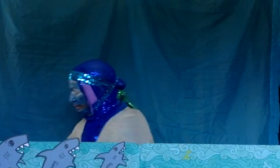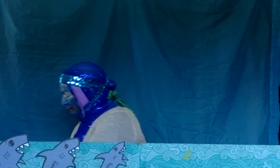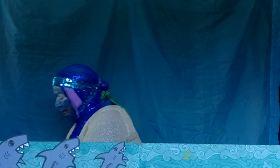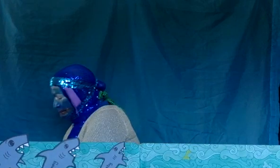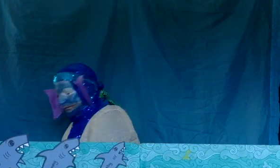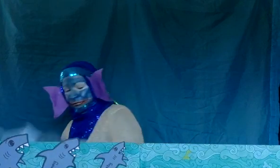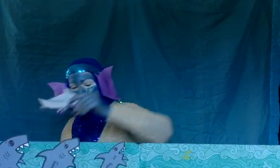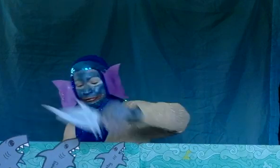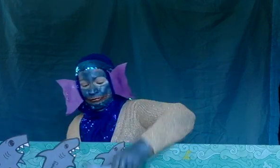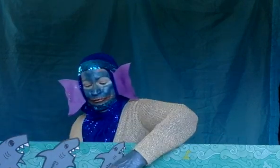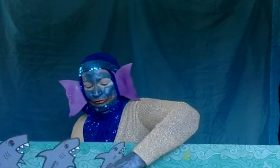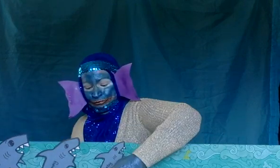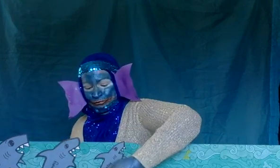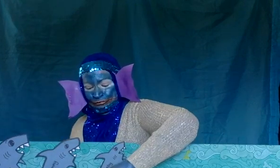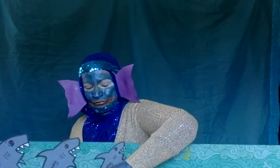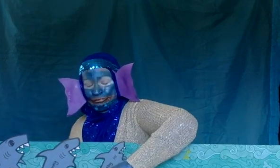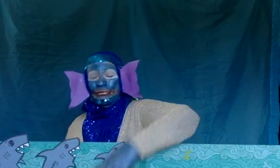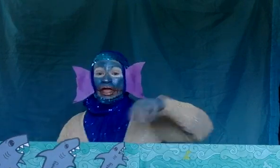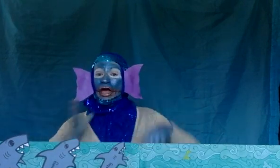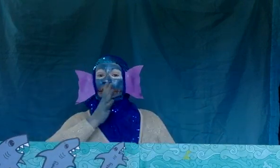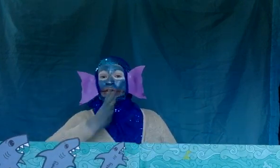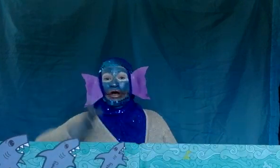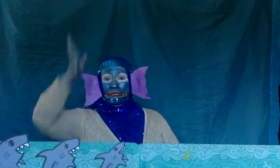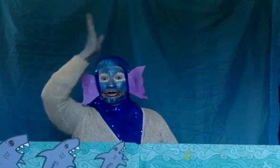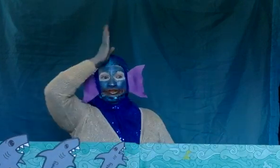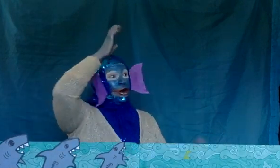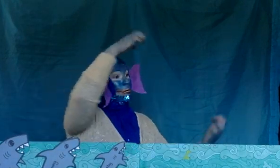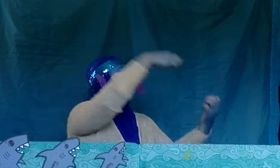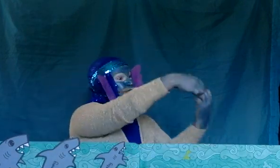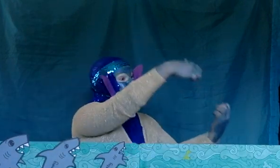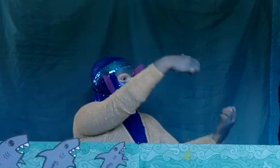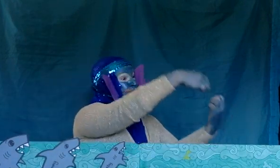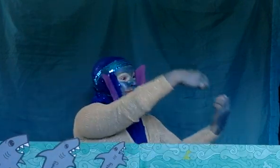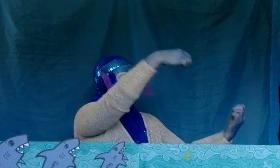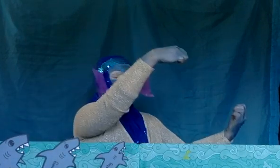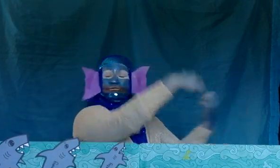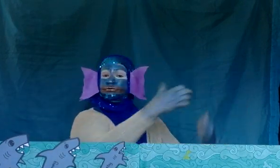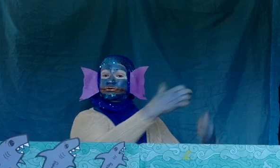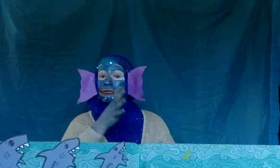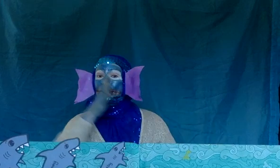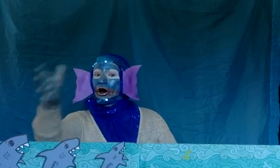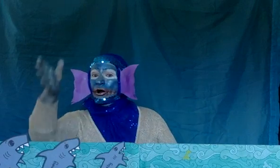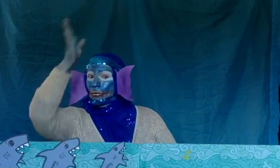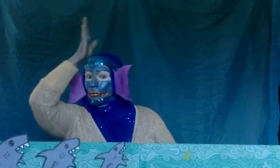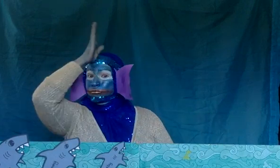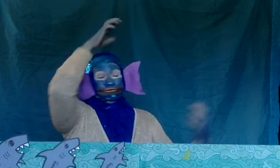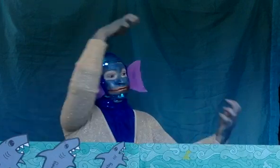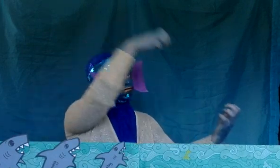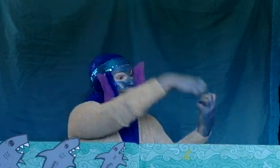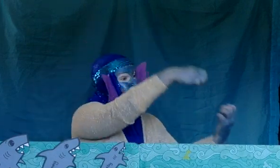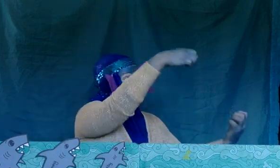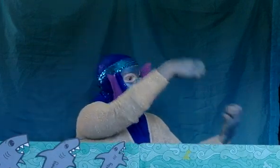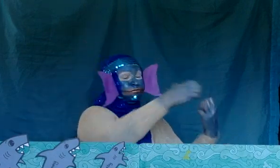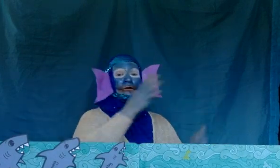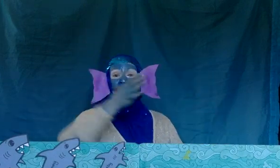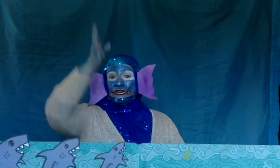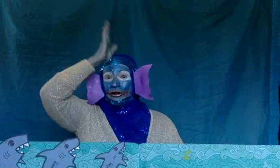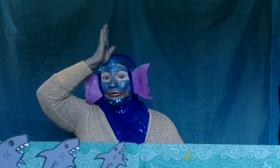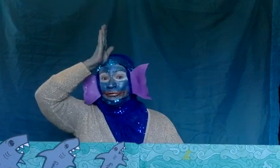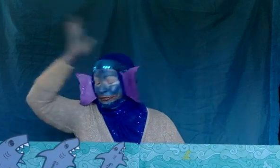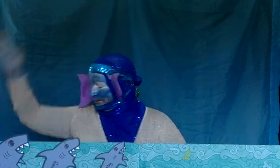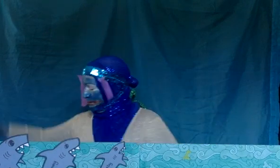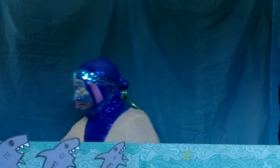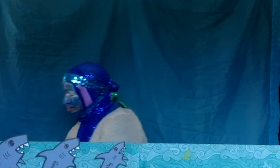Grandma Shark. Do-do-do-do-do-do (3X) Grandma Shark